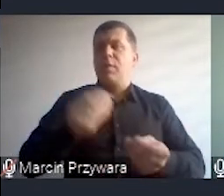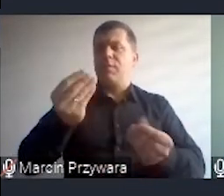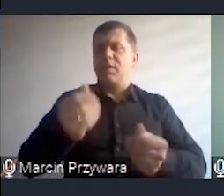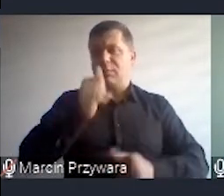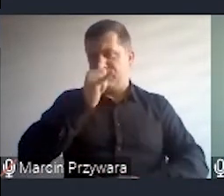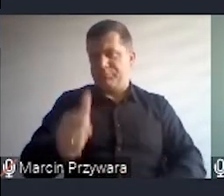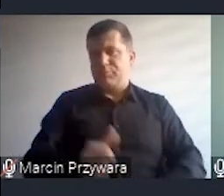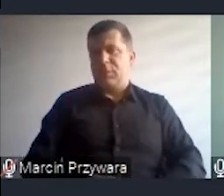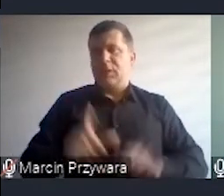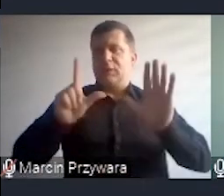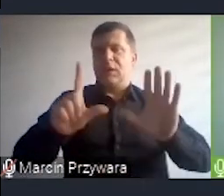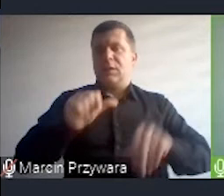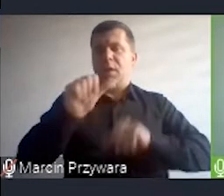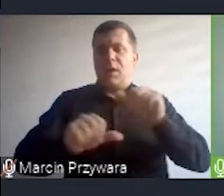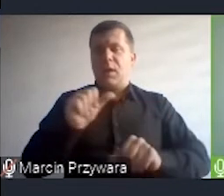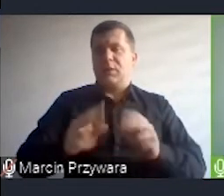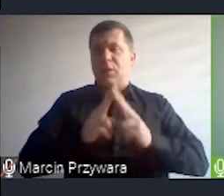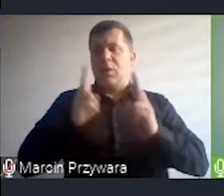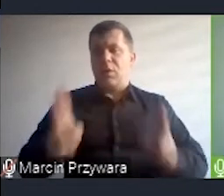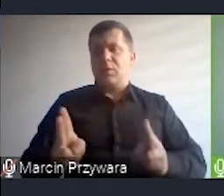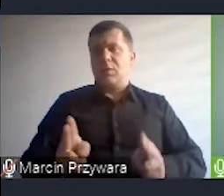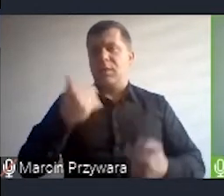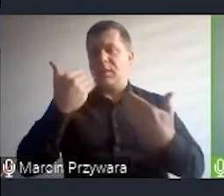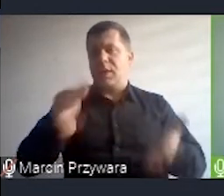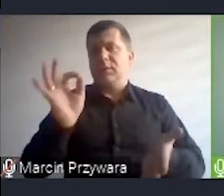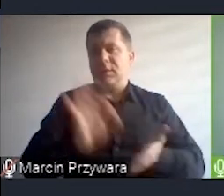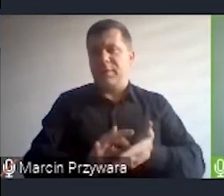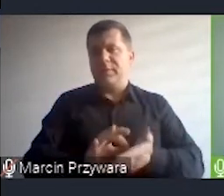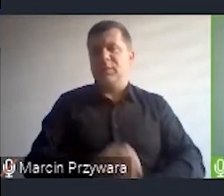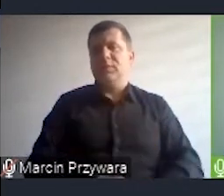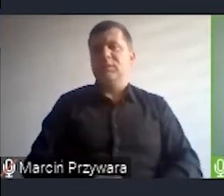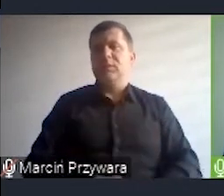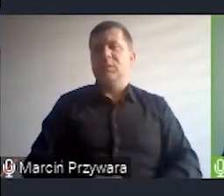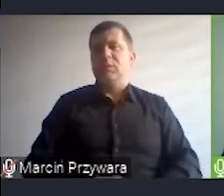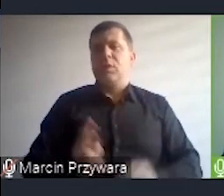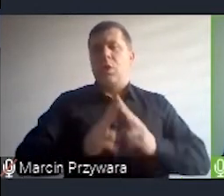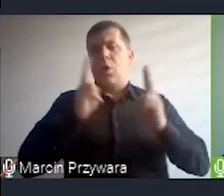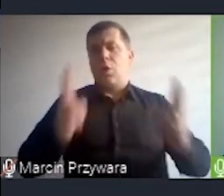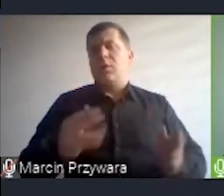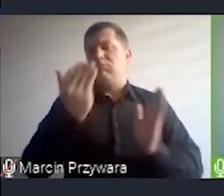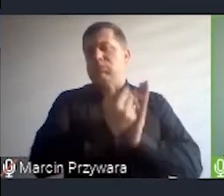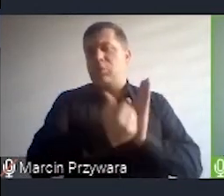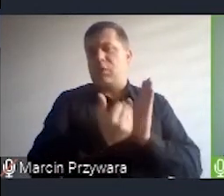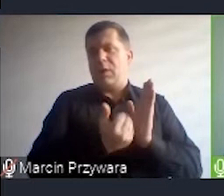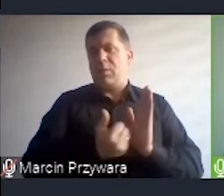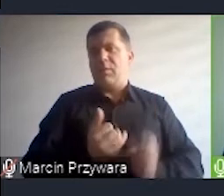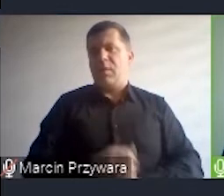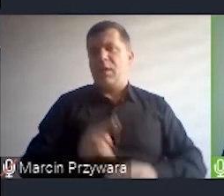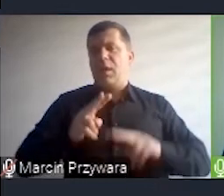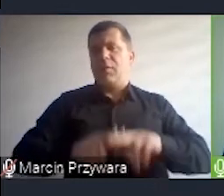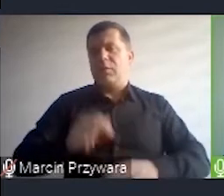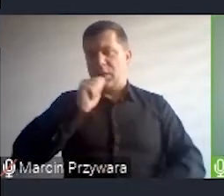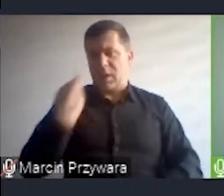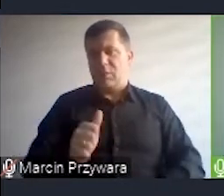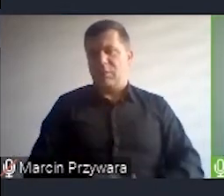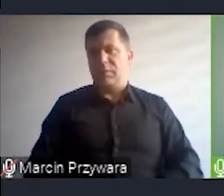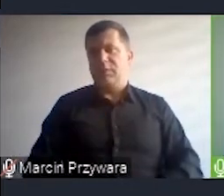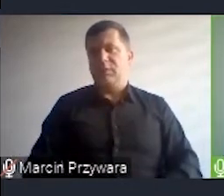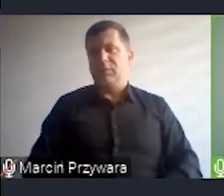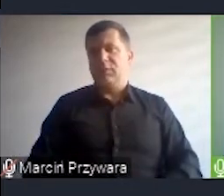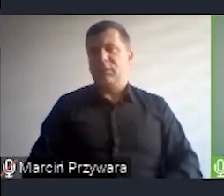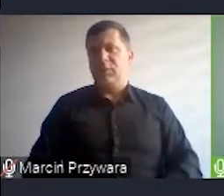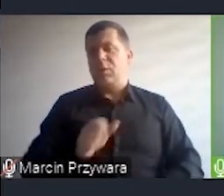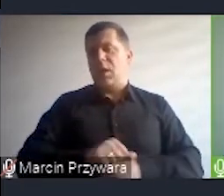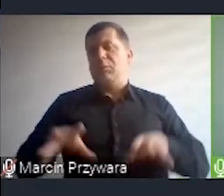Ten siedmioletni okres ma zapewnić, zresztą taki okres programowania funduszy europejskich jest, więc to przyjęta wartość,